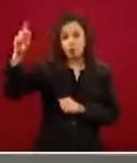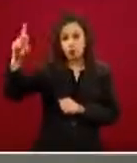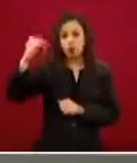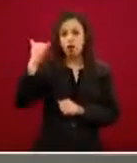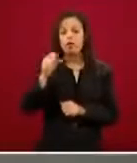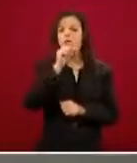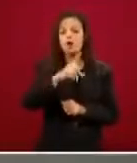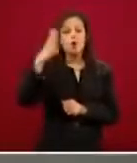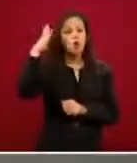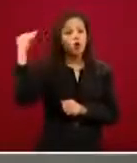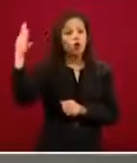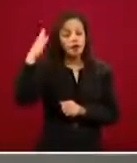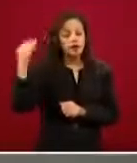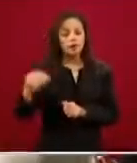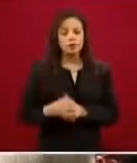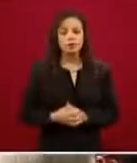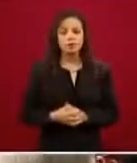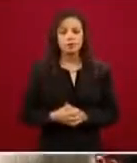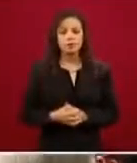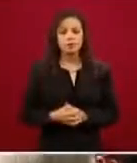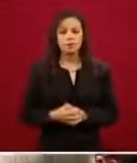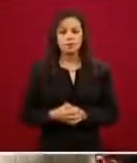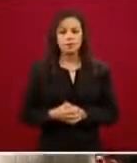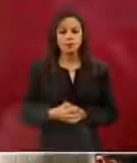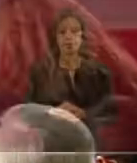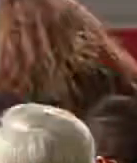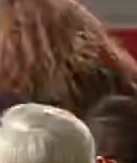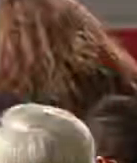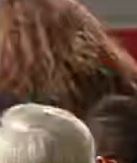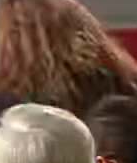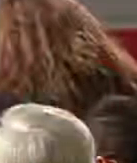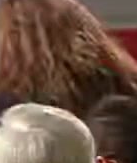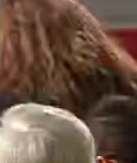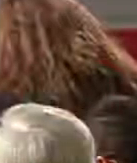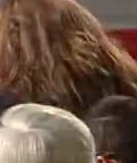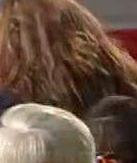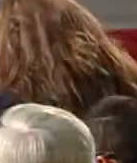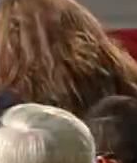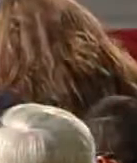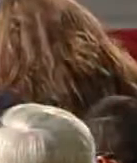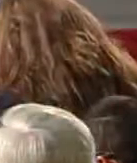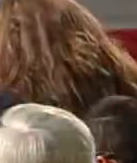Y ya la Secretaría de la Función Pública nos va a apoyar para también estar promoviendo